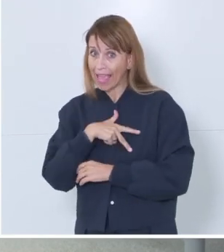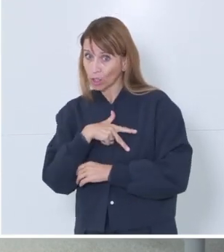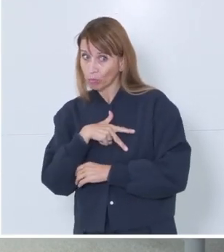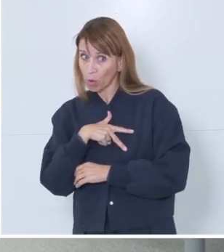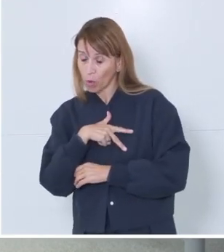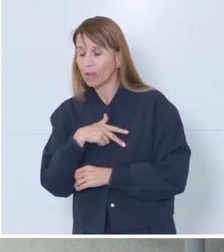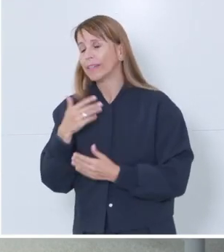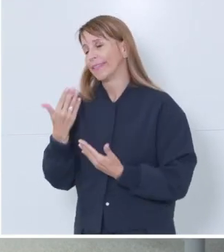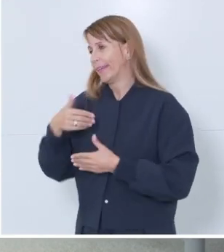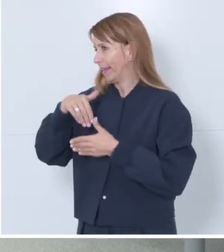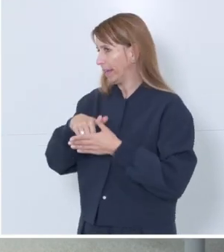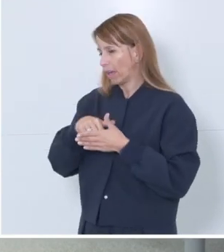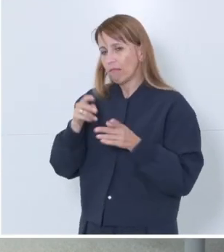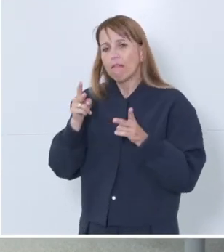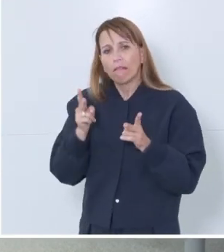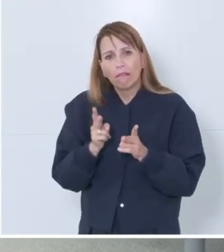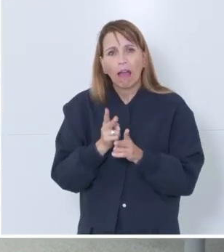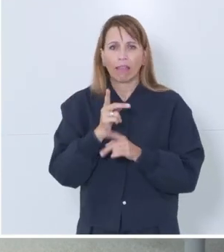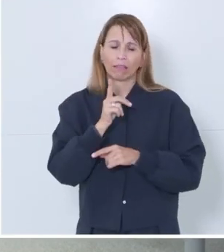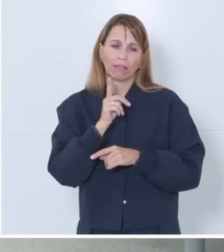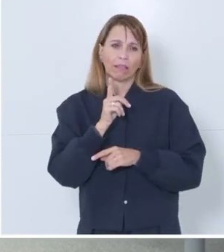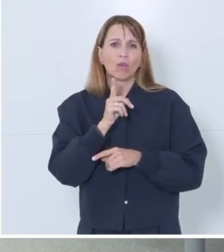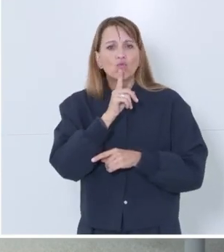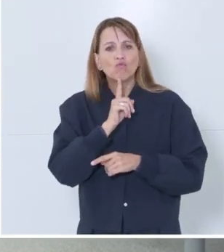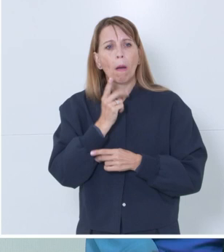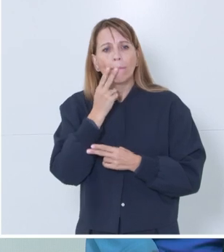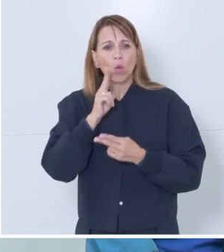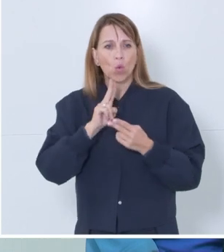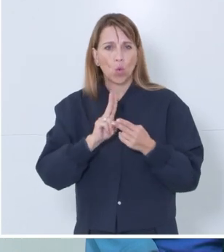erst dann beurteilen, wenn tatsächlich auch Inhalte am Tisch liegen, wenn man einerseits